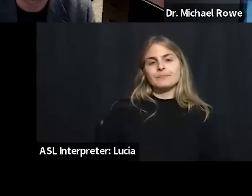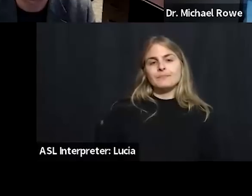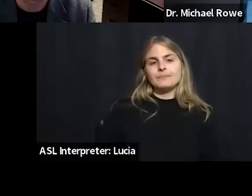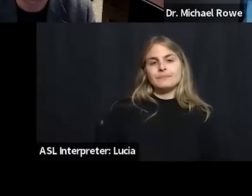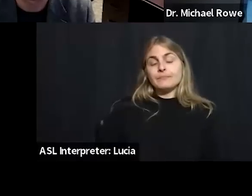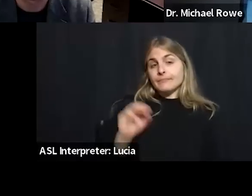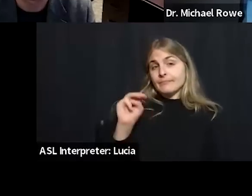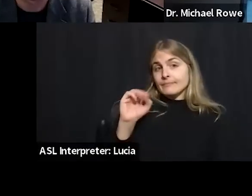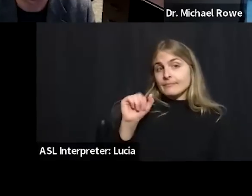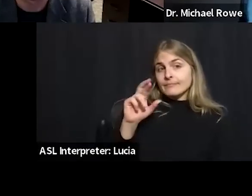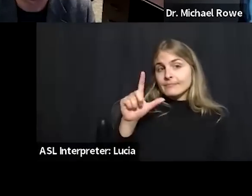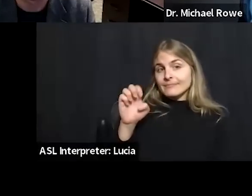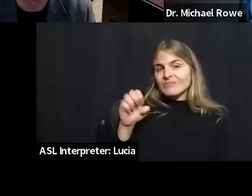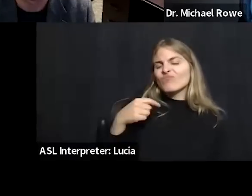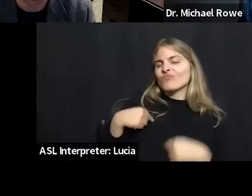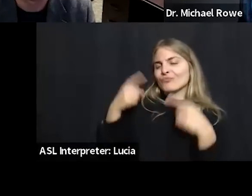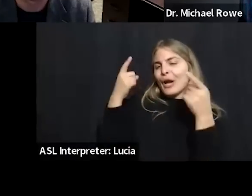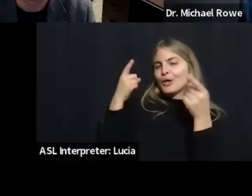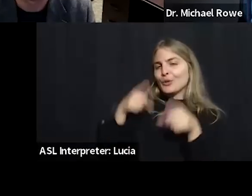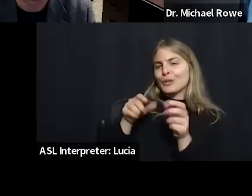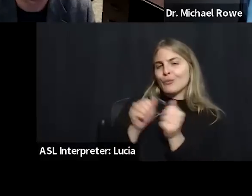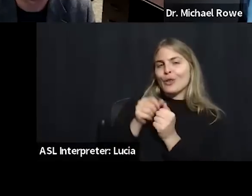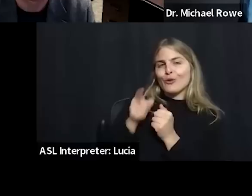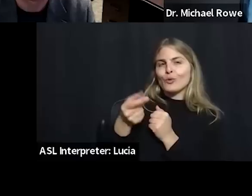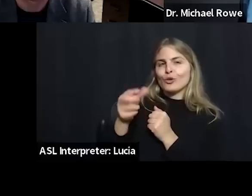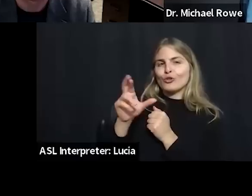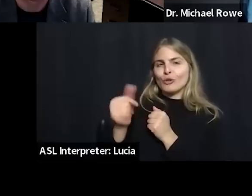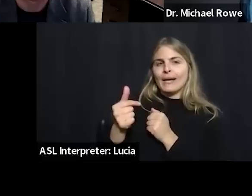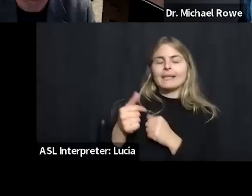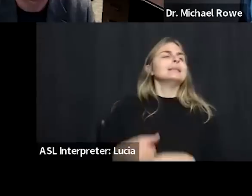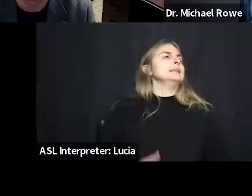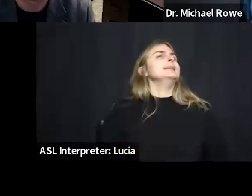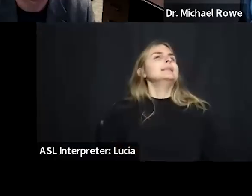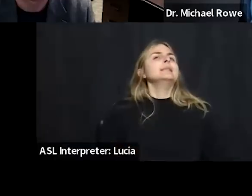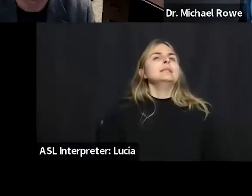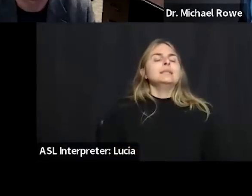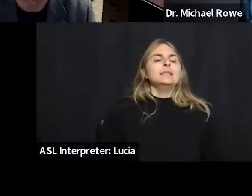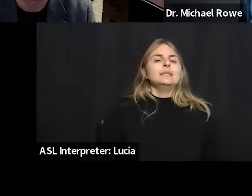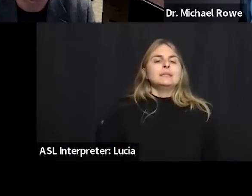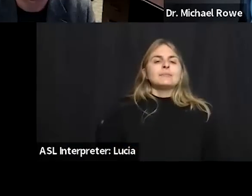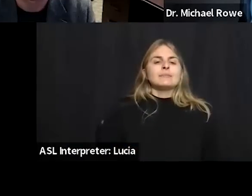Estoy de acuerdo con Greg y creo que...